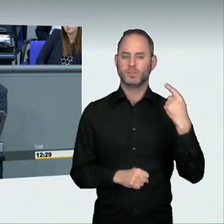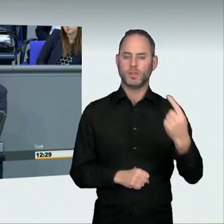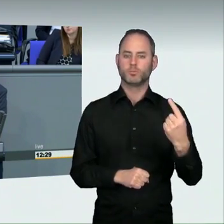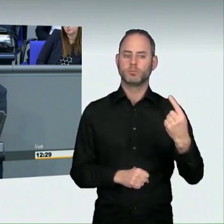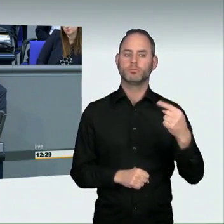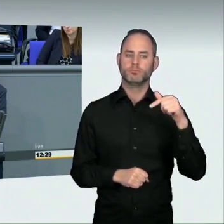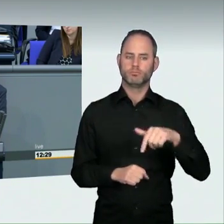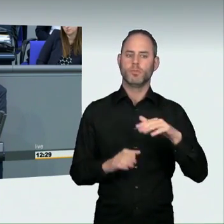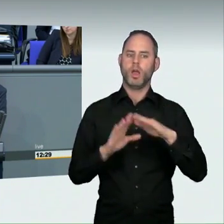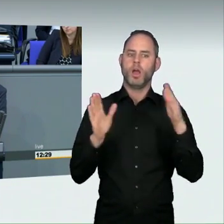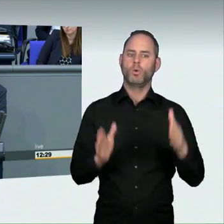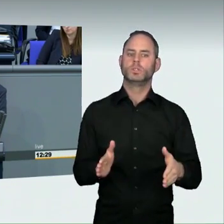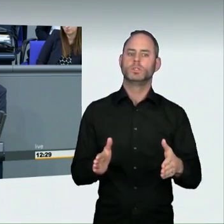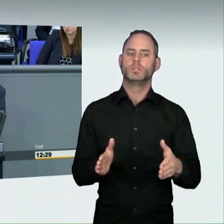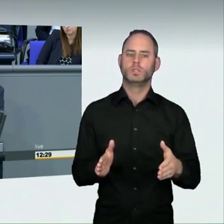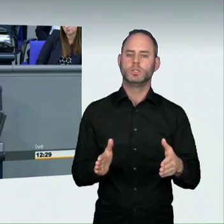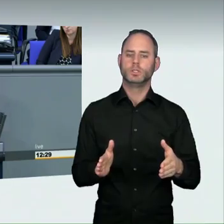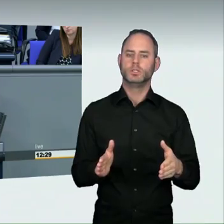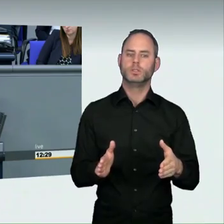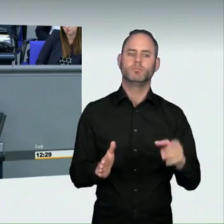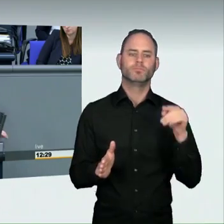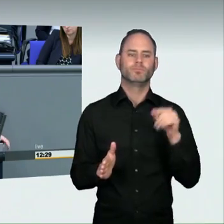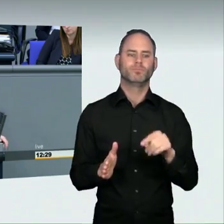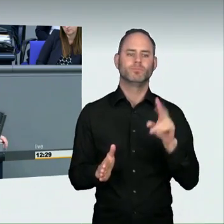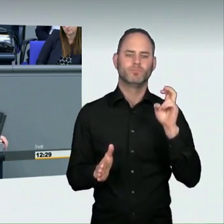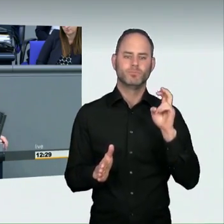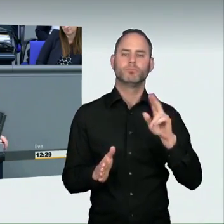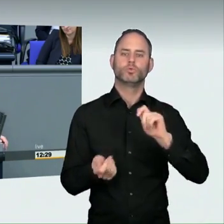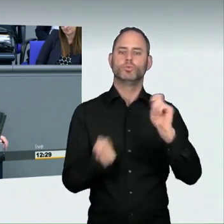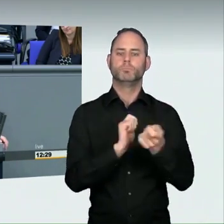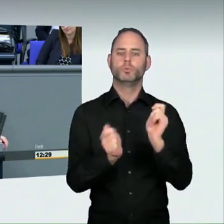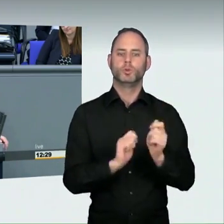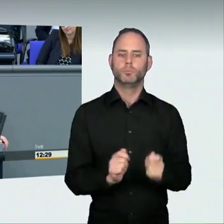auch gelungen. Heute stellen wir fest, dass gar nicht alle Baumaßnahmen,